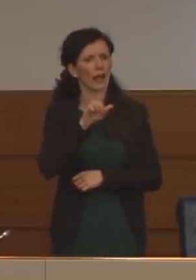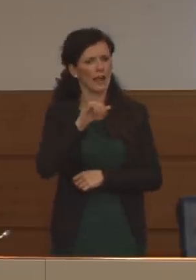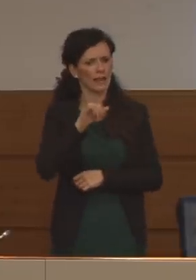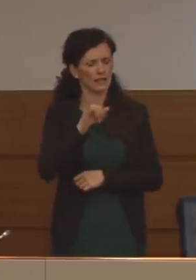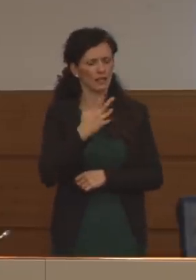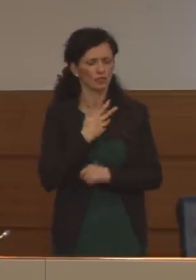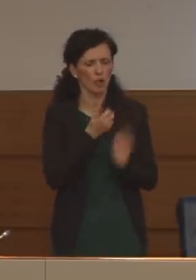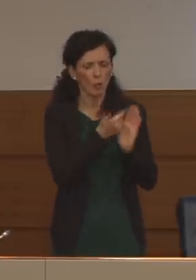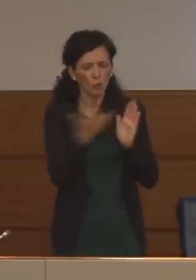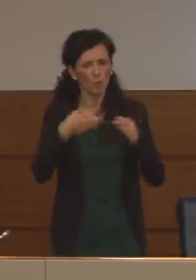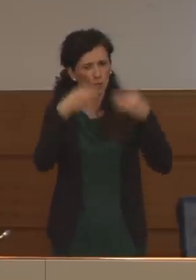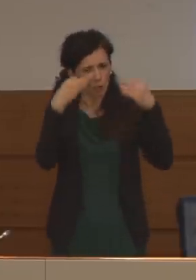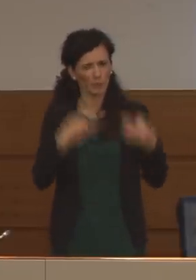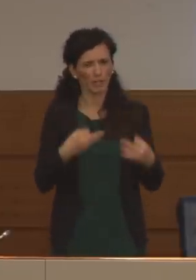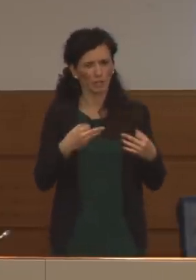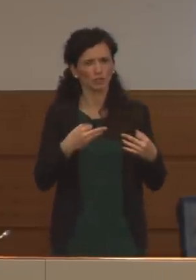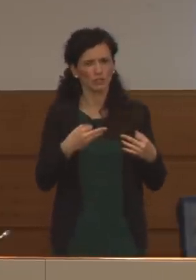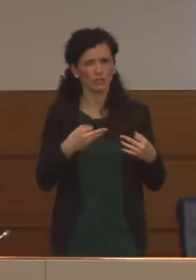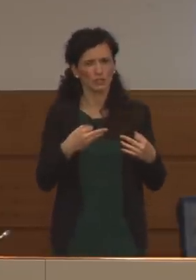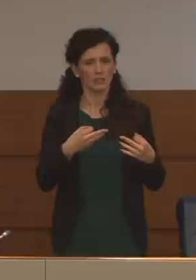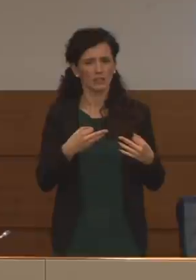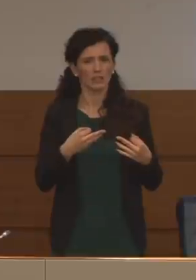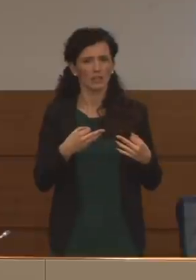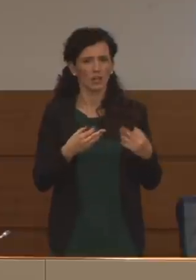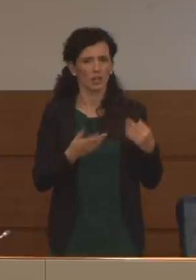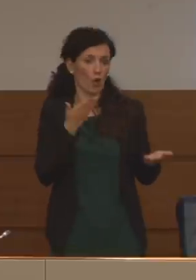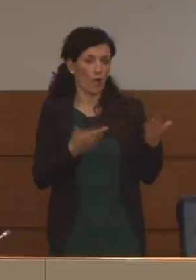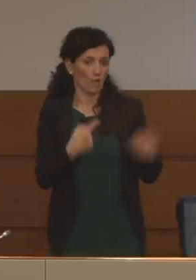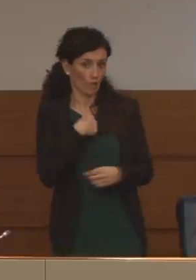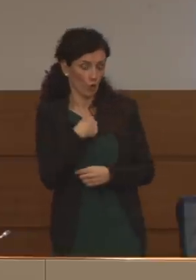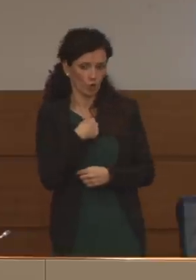più puntuali di quanto possa avere io in questo momento. Dal punto di vista